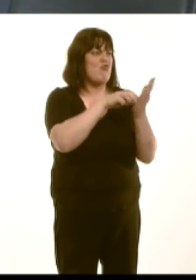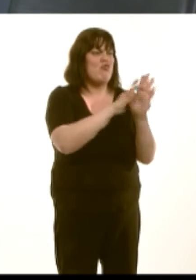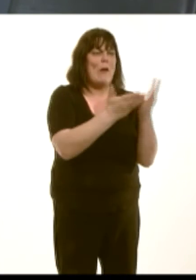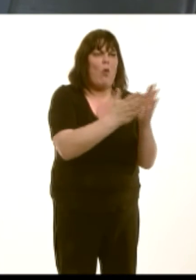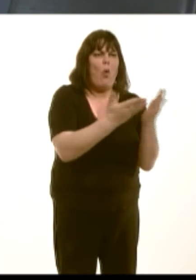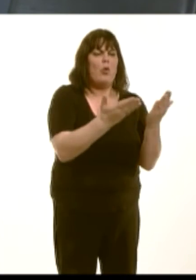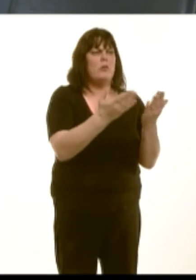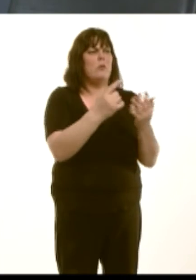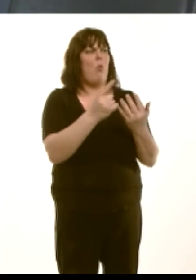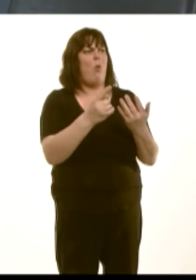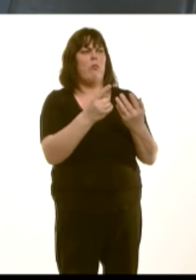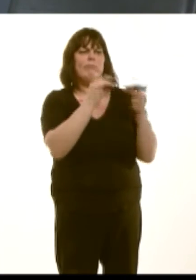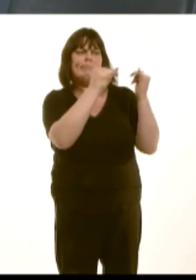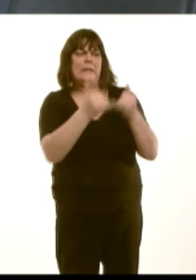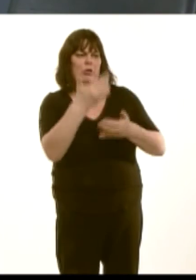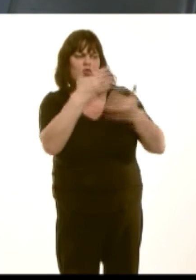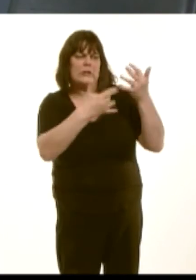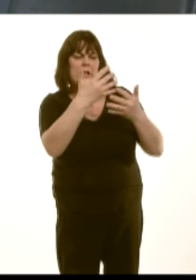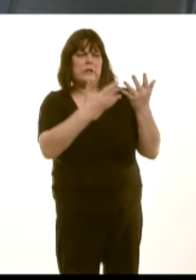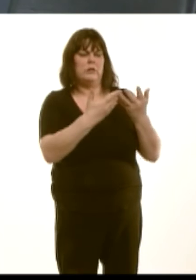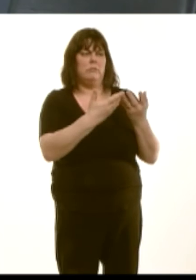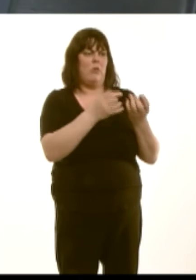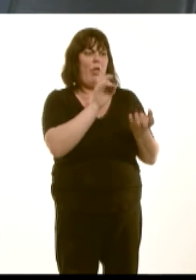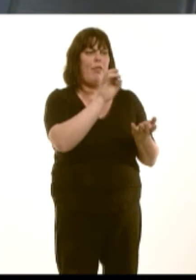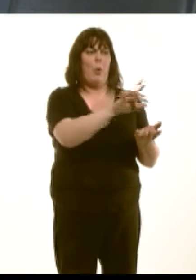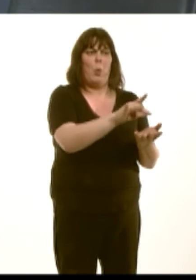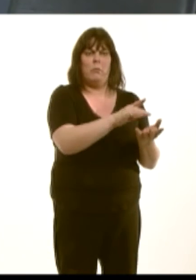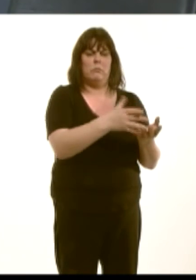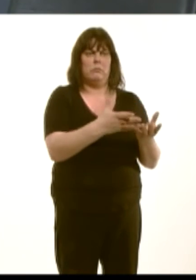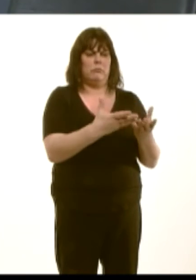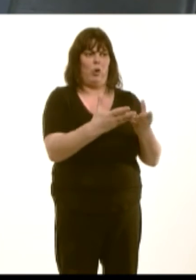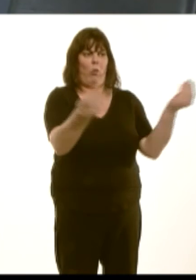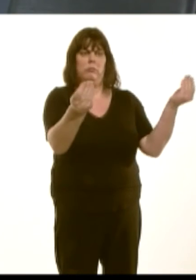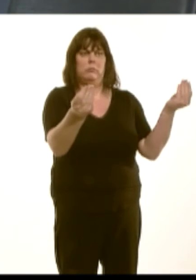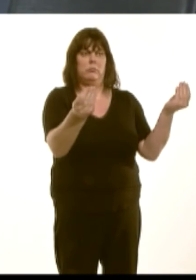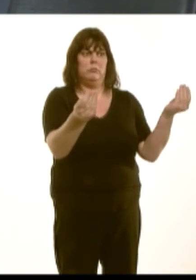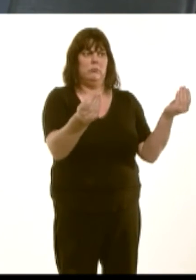A ydych chiín cytuno ‚ fi, felly, fod yn rhaid inni gyrraedd sefyllfa o fewn yr NHS